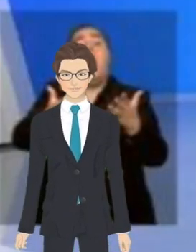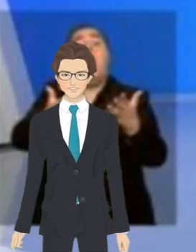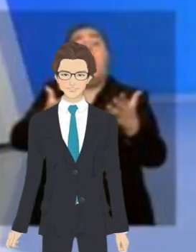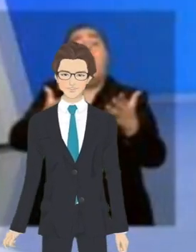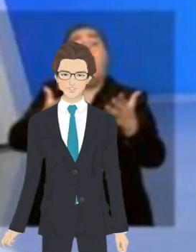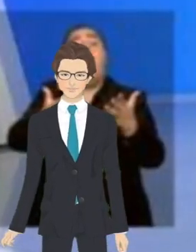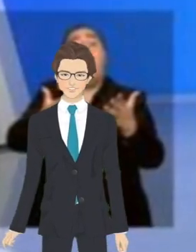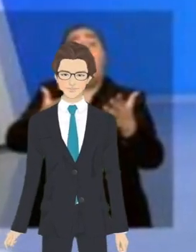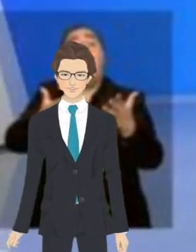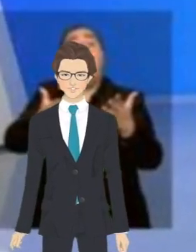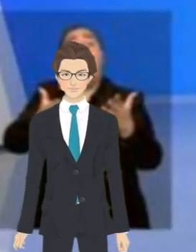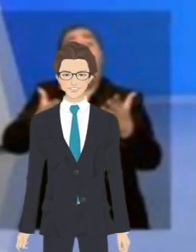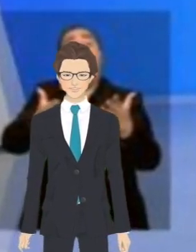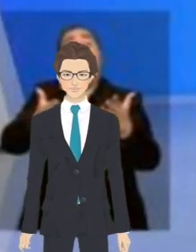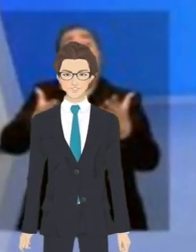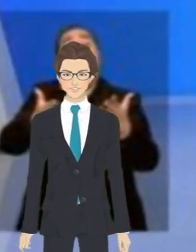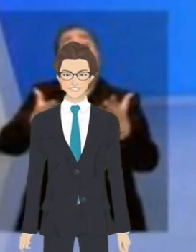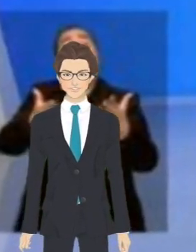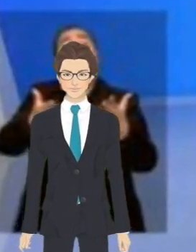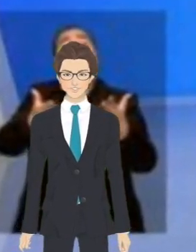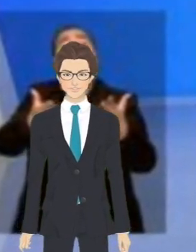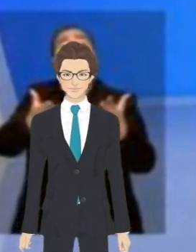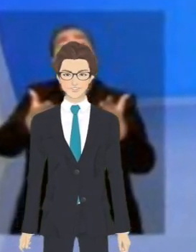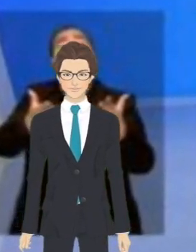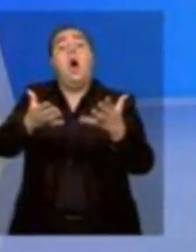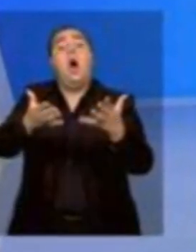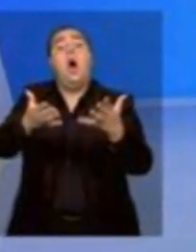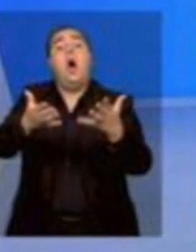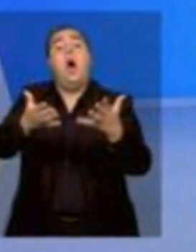Haddad e Tarcísio debatem sobre violência contra a mulher